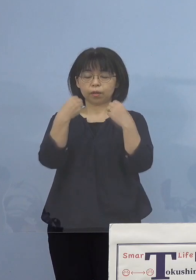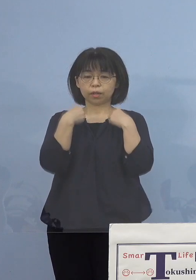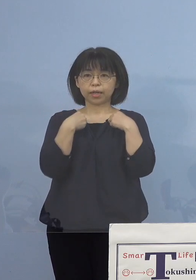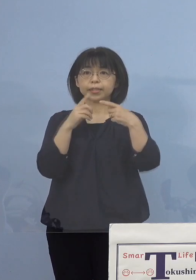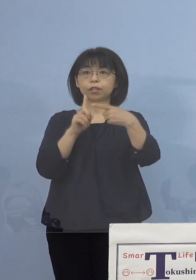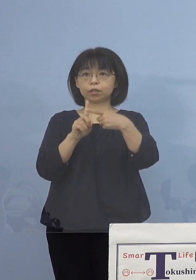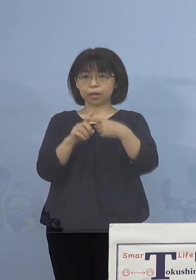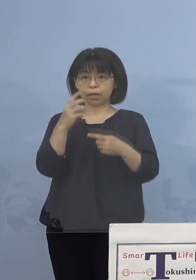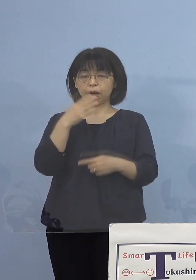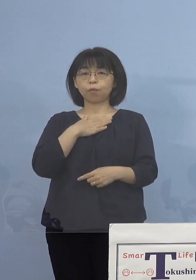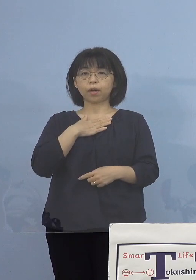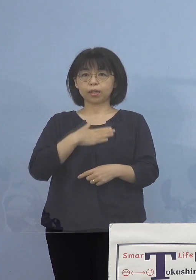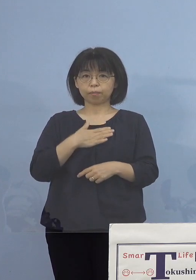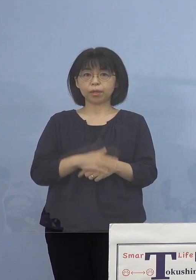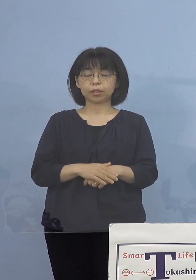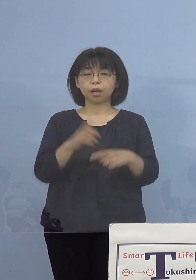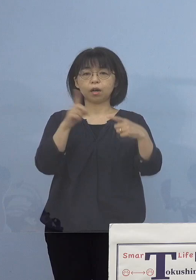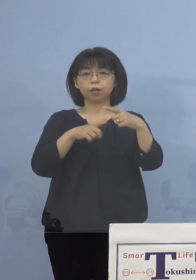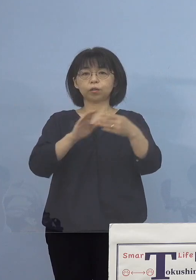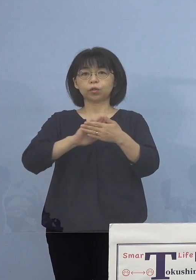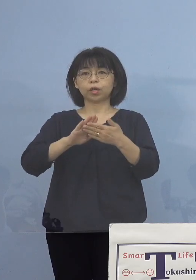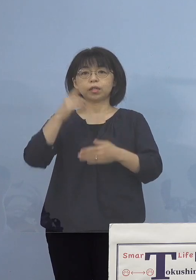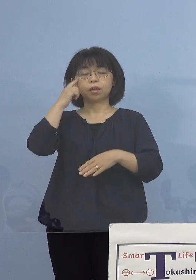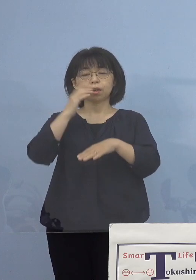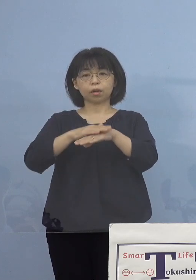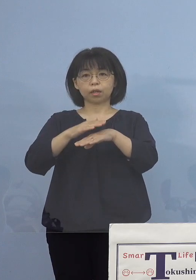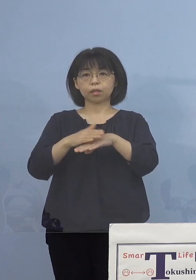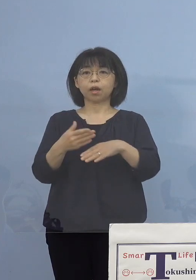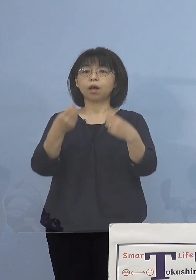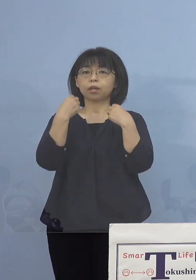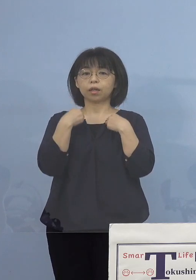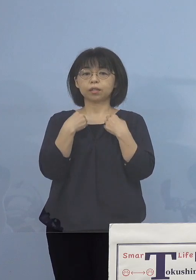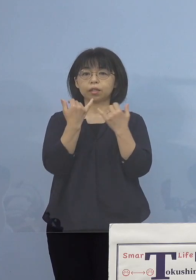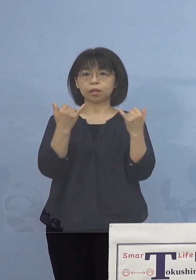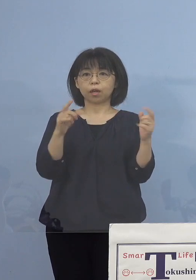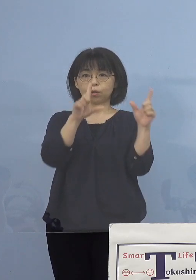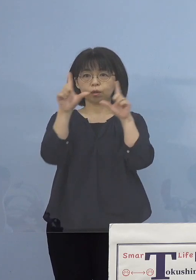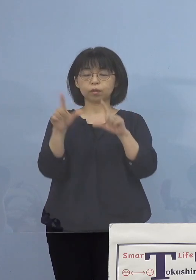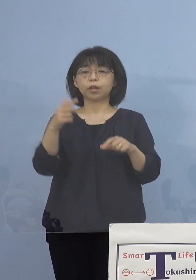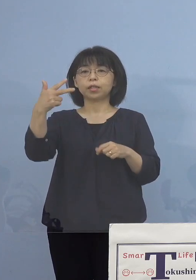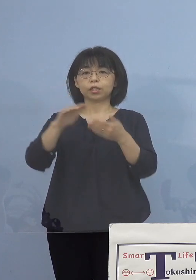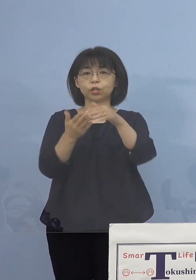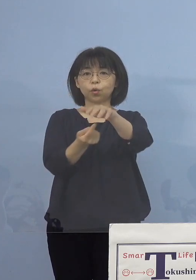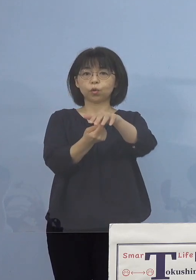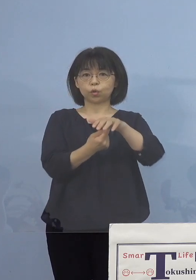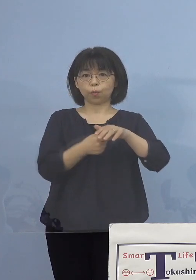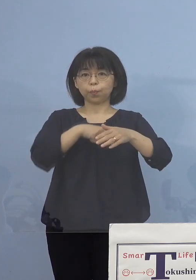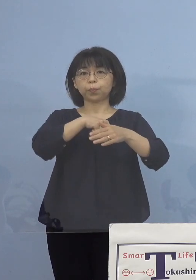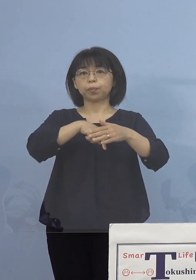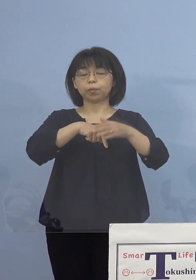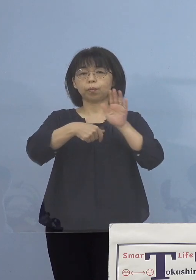公衆衛生上の観点から、感染された方がお住まいの 市町村名の内訳を公表いたします